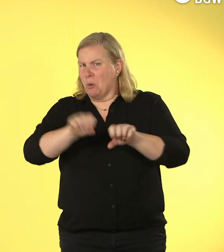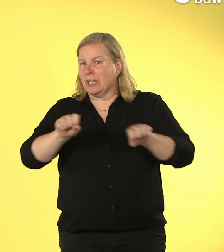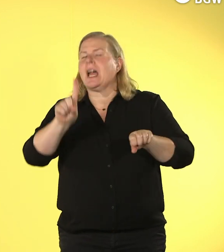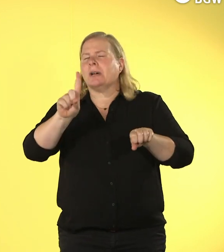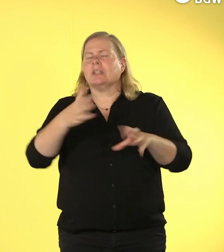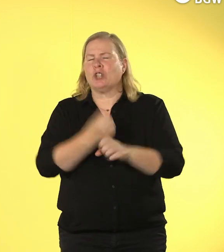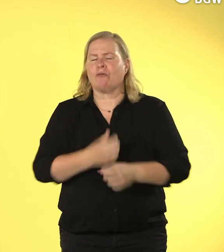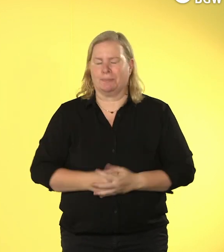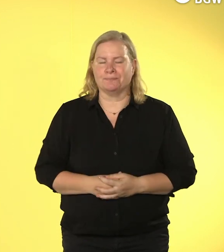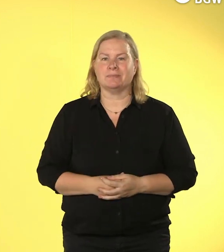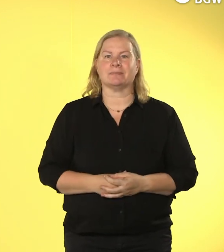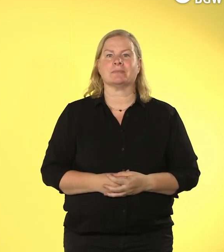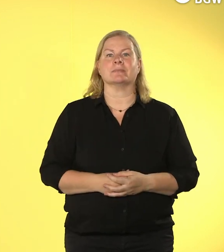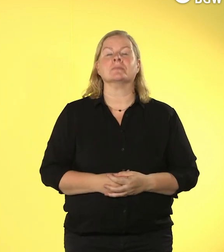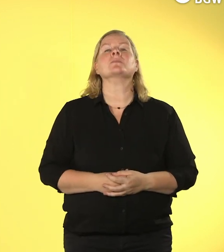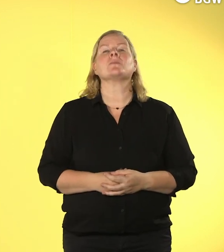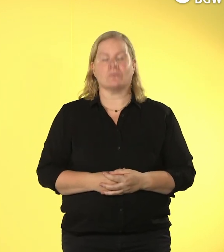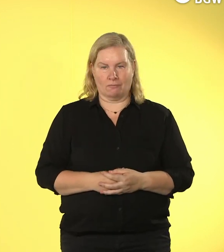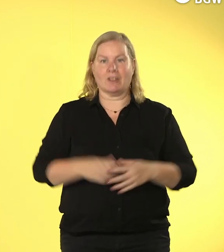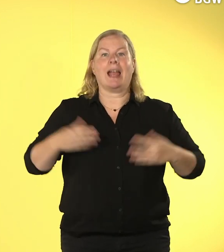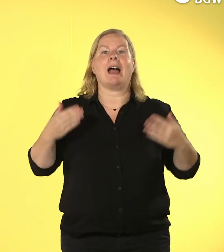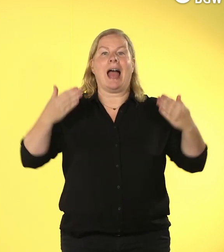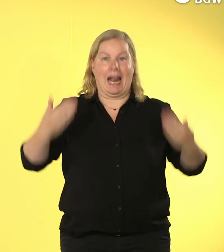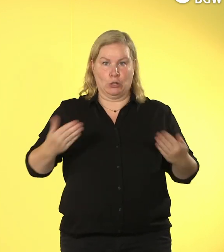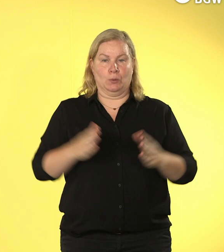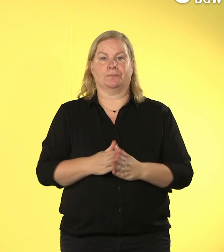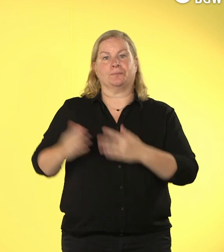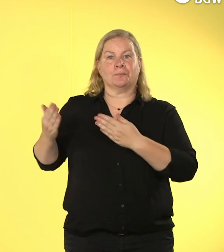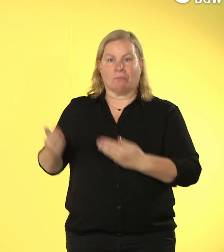Auf der linken Seite sehen wir diese Generationen.